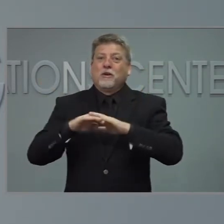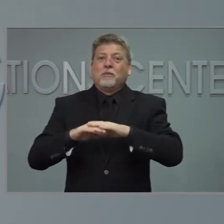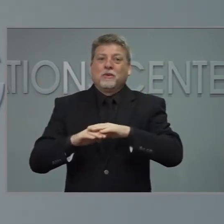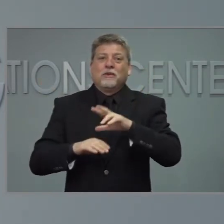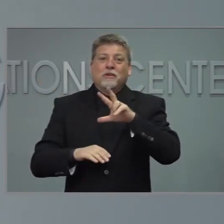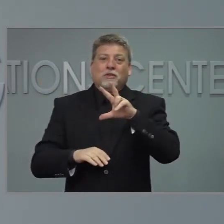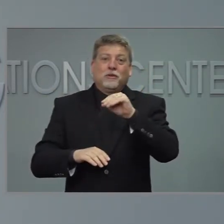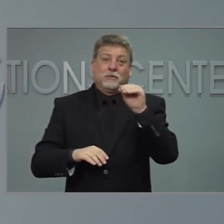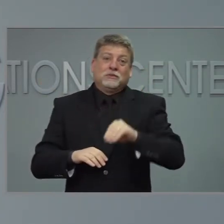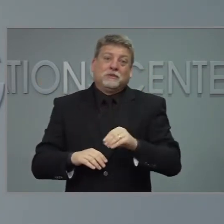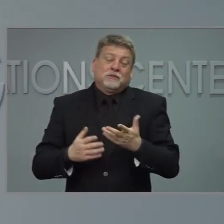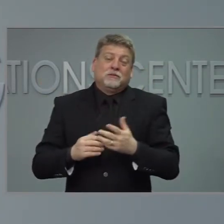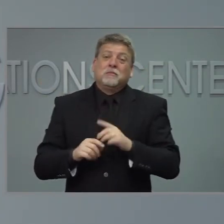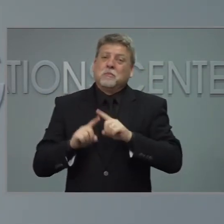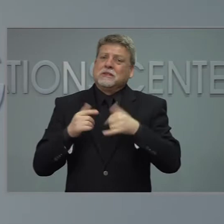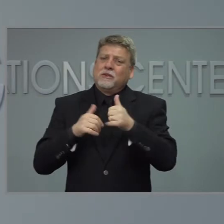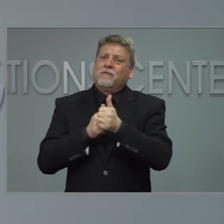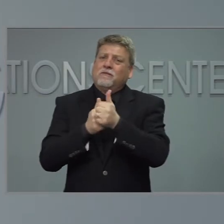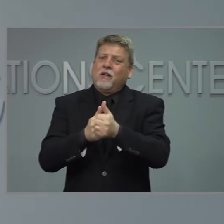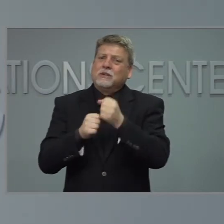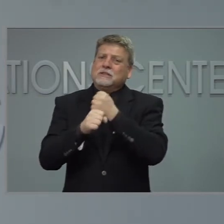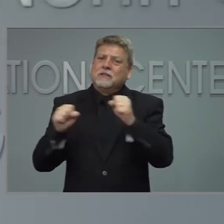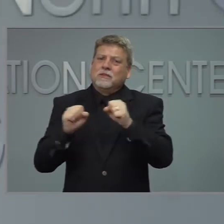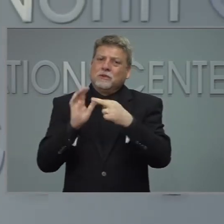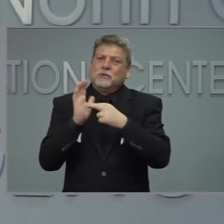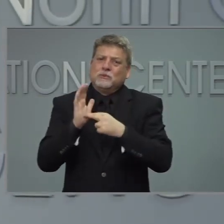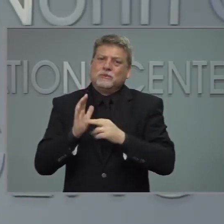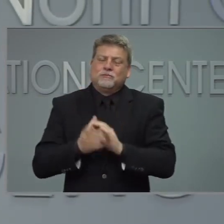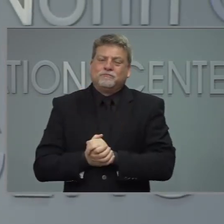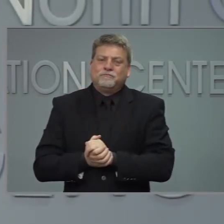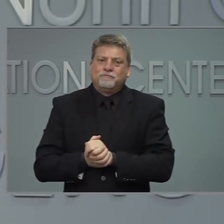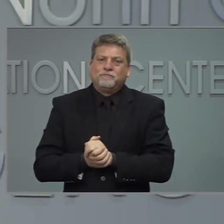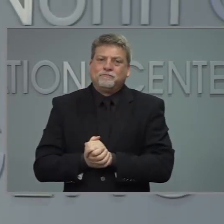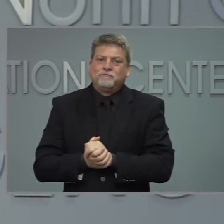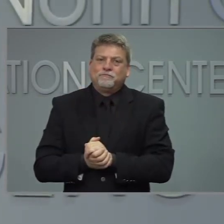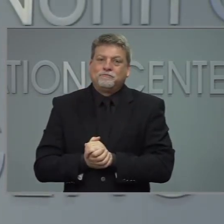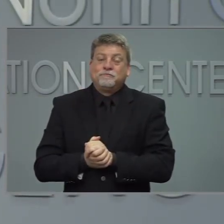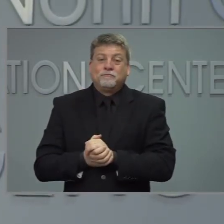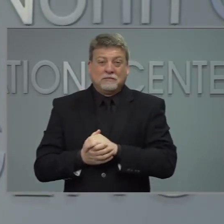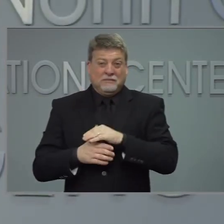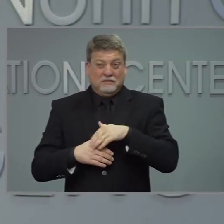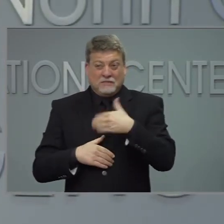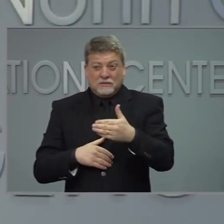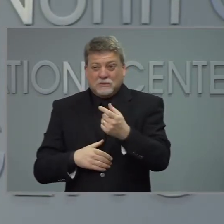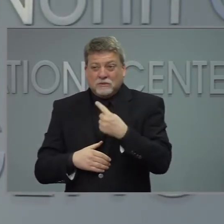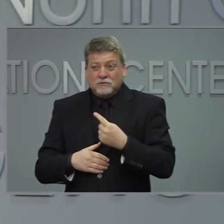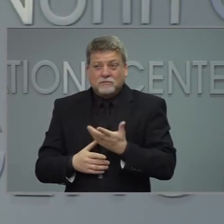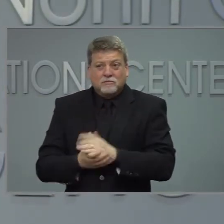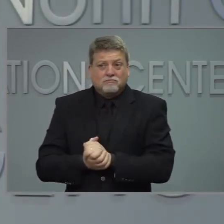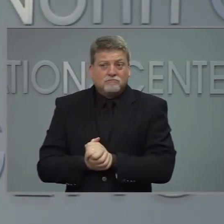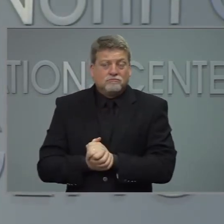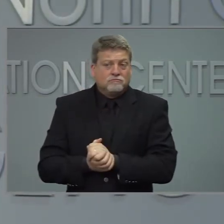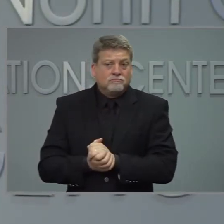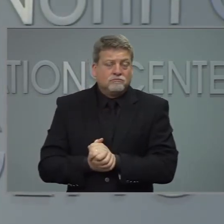eventos araibi aire libre podrán están el treinta por ciento. La siguiente pregunta.